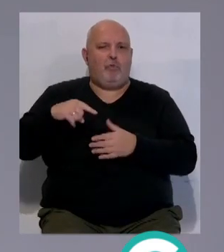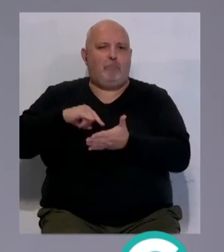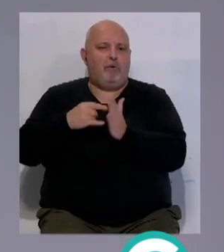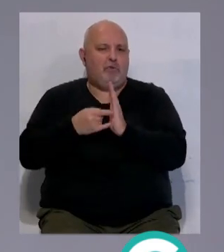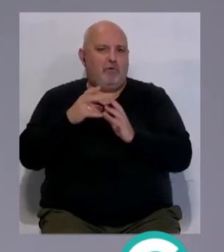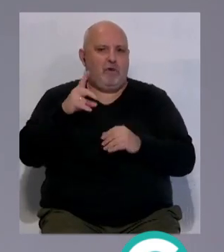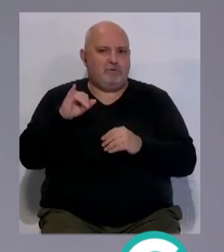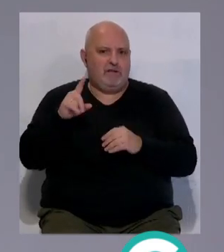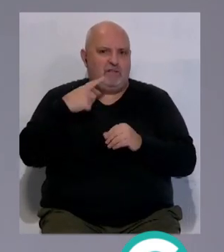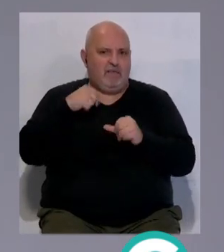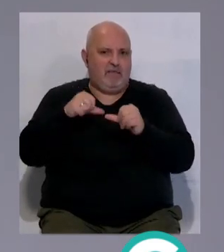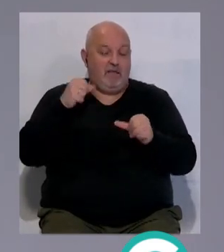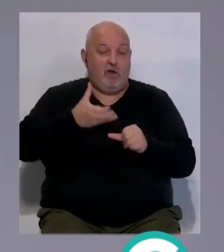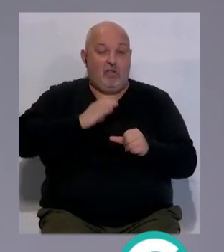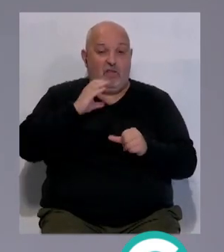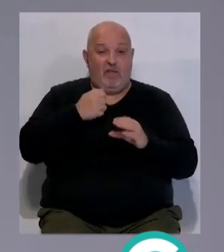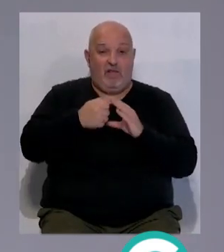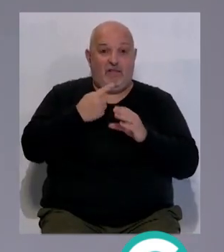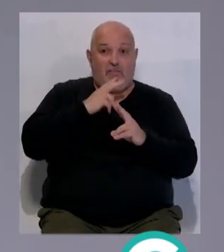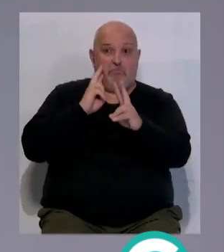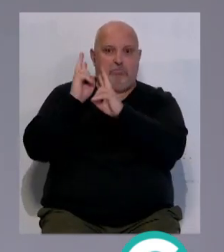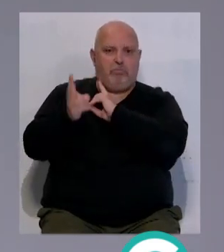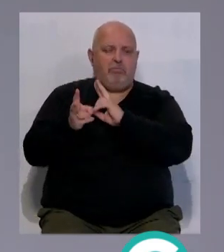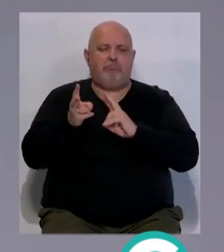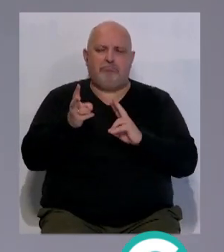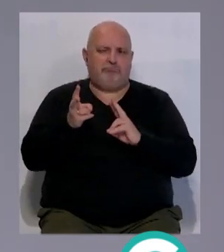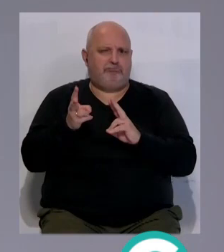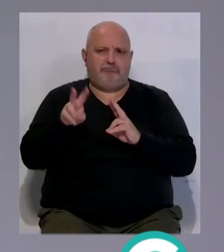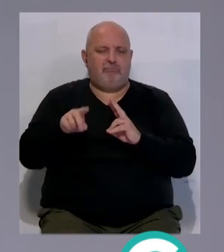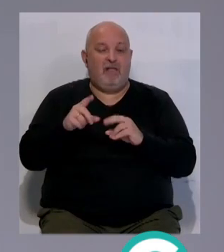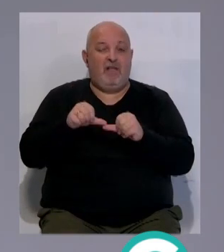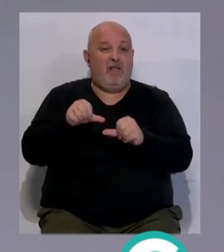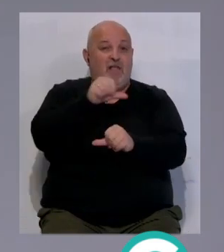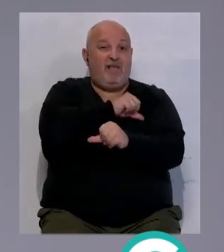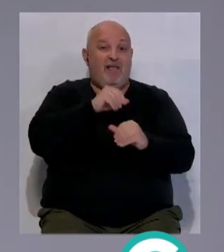la edusi los concejales de su grupo municipal a han asegurado que las actuaciones desarrolladas